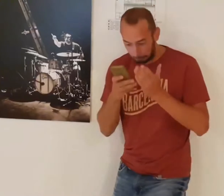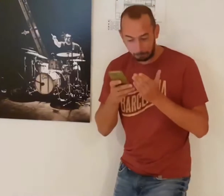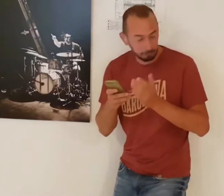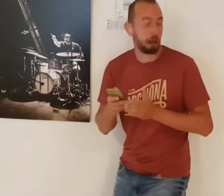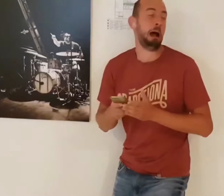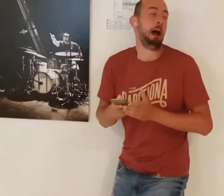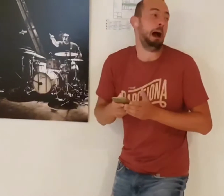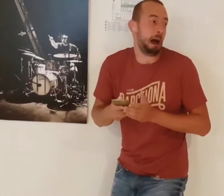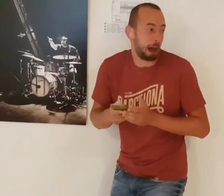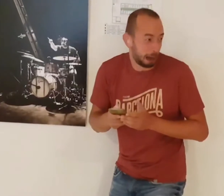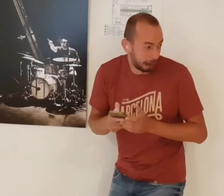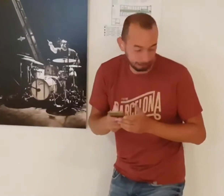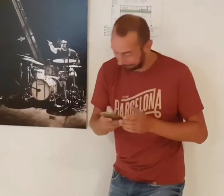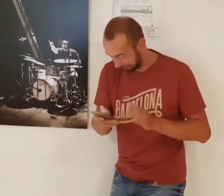Učenje, učenje... [ haha ]